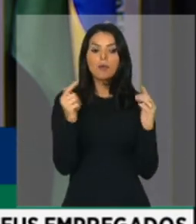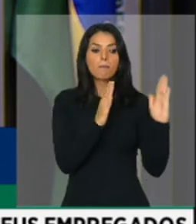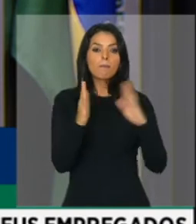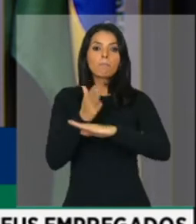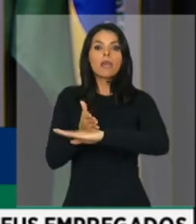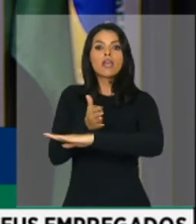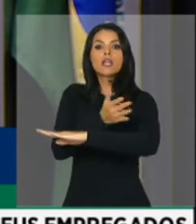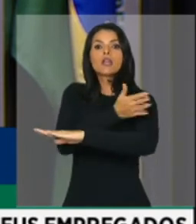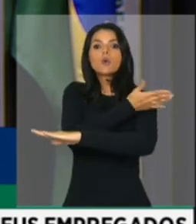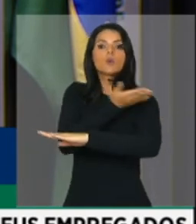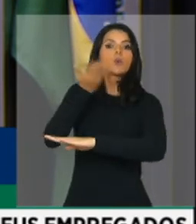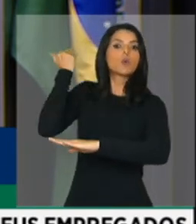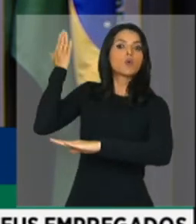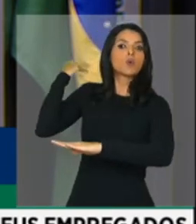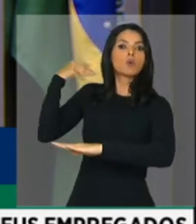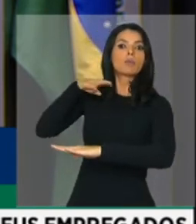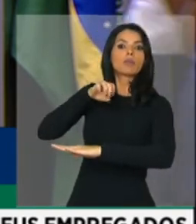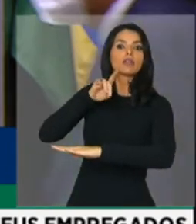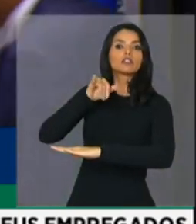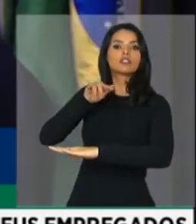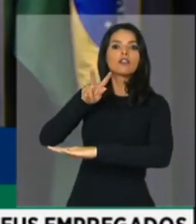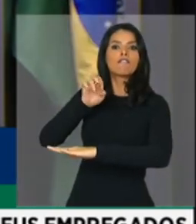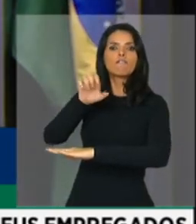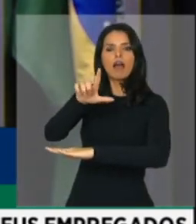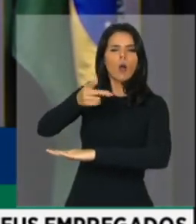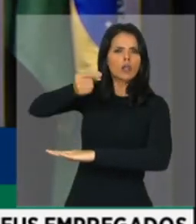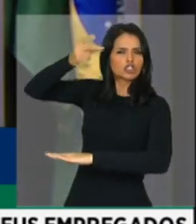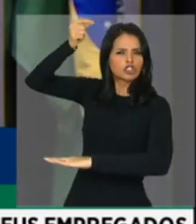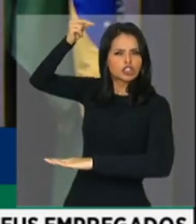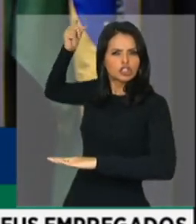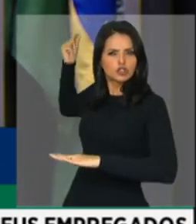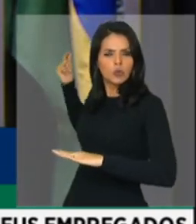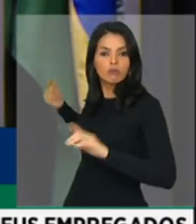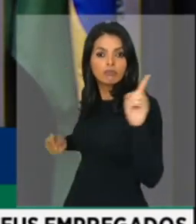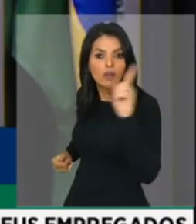ESTAMOS EM GUERRA RAO ESTAMOS NO PERÍODO MEDIEVAL E NÃO ESTAMOS ISOLADOS DE